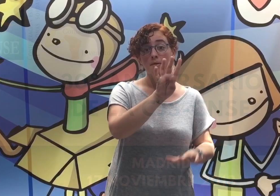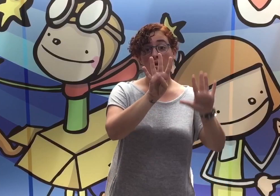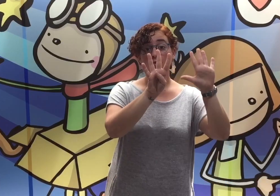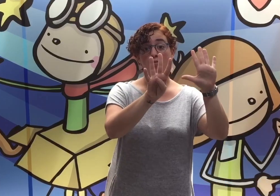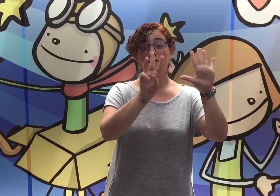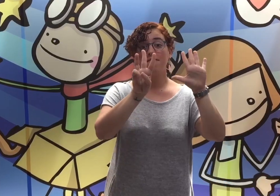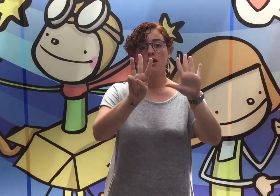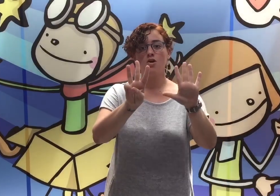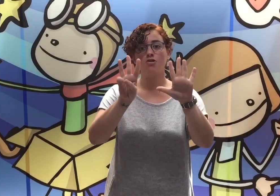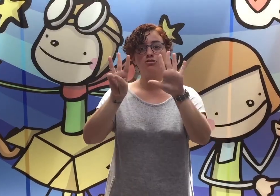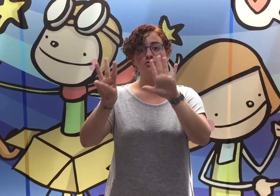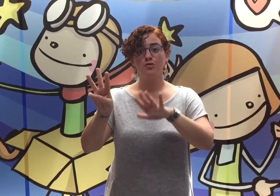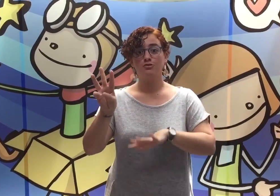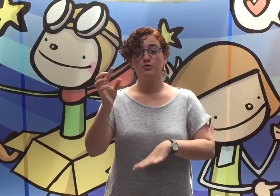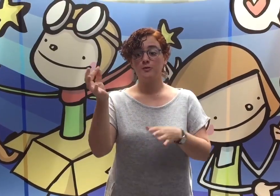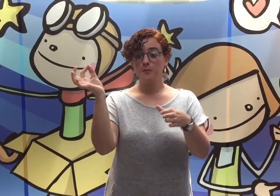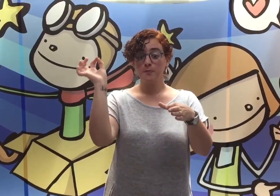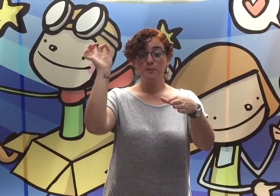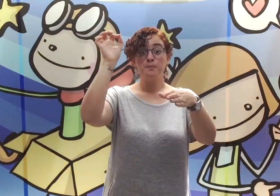En 1988 se plantó una semilla...